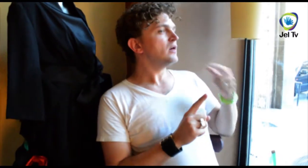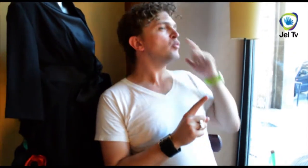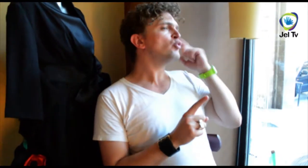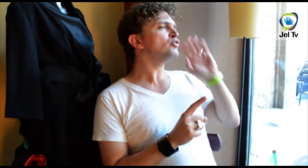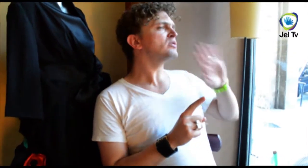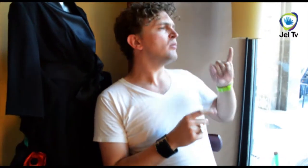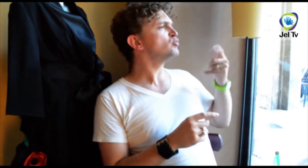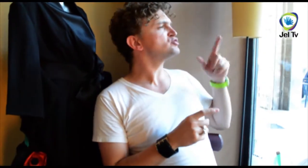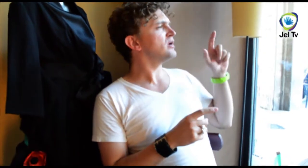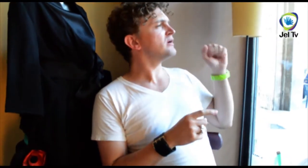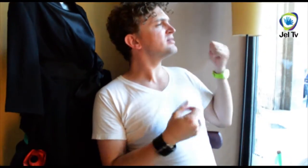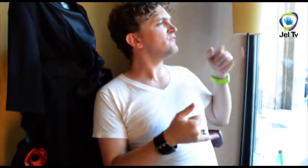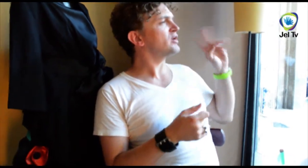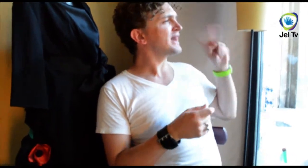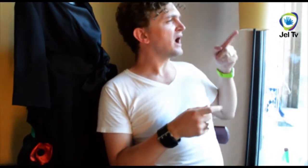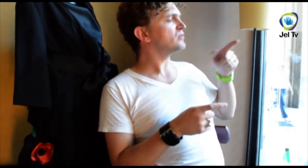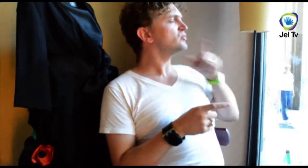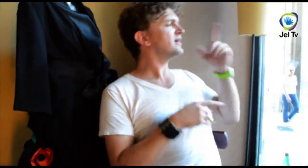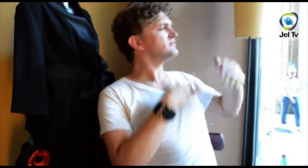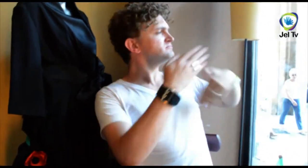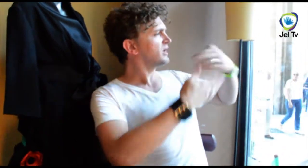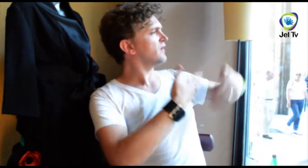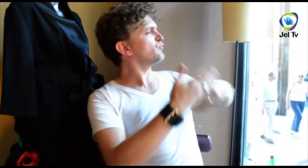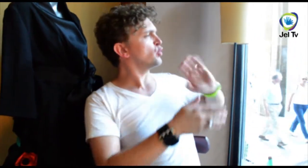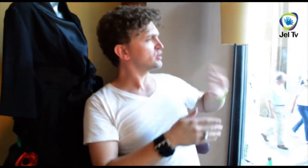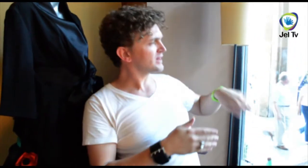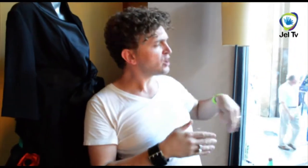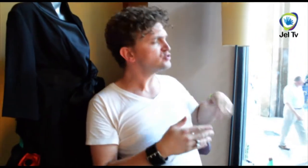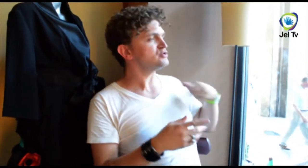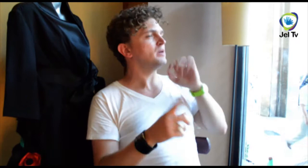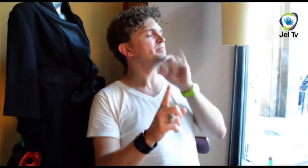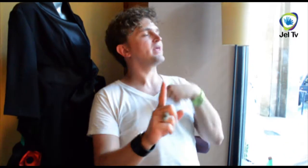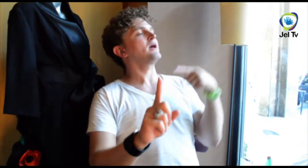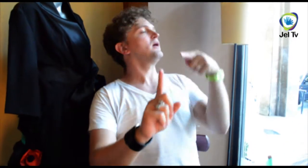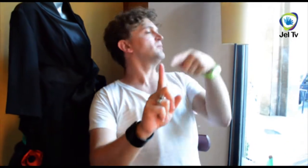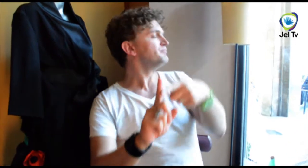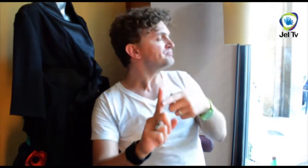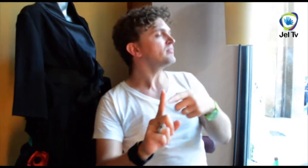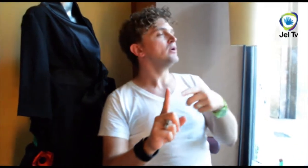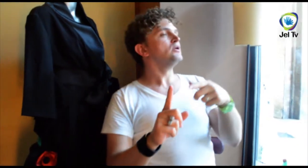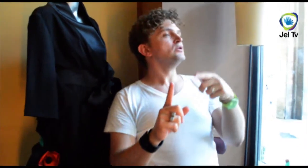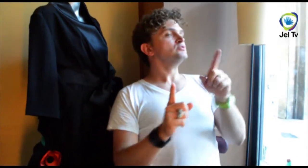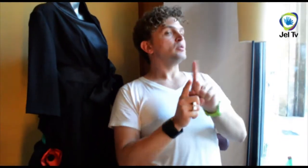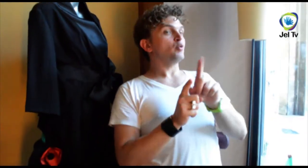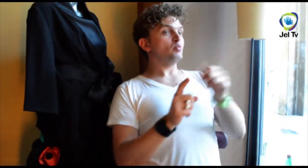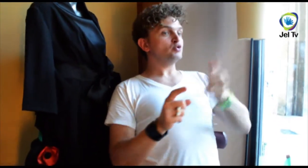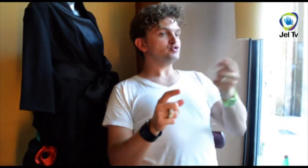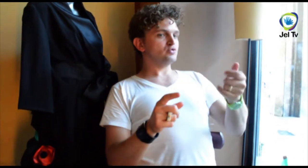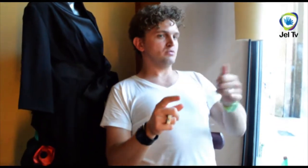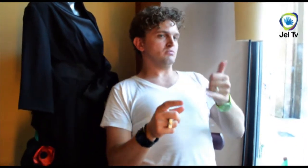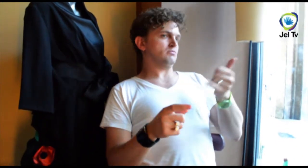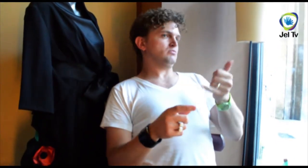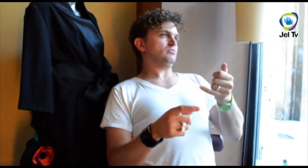És tudtam is, hogy a Divatkreátor 1. után lesz még folytatás. Ezért inkább a New Yorkot választottam.